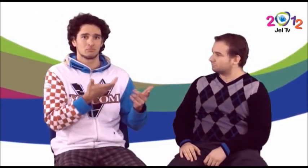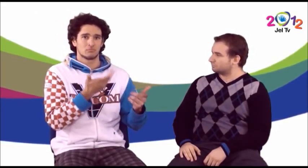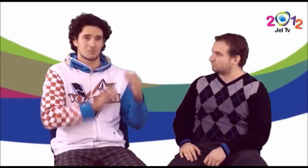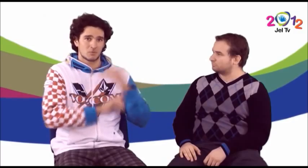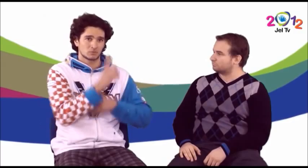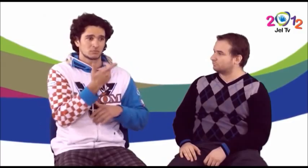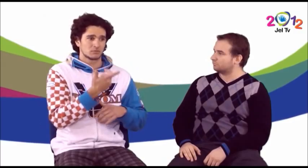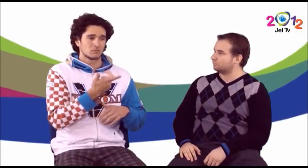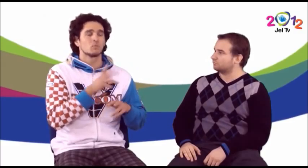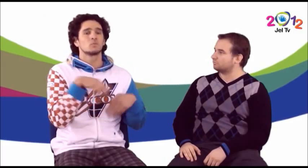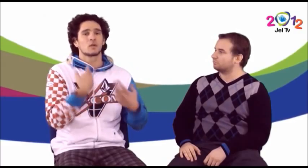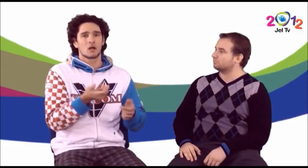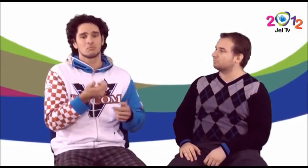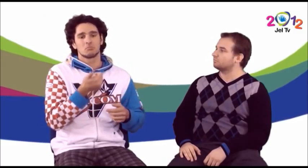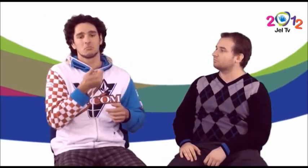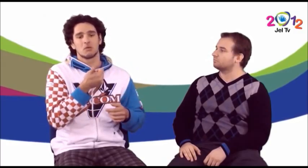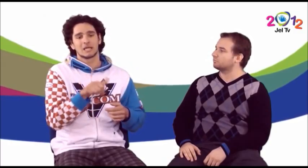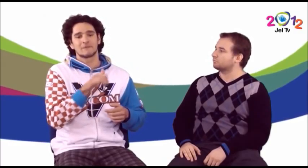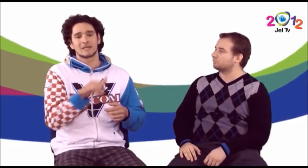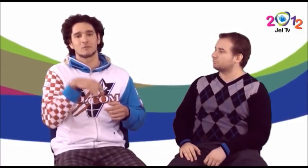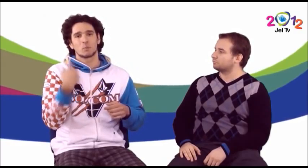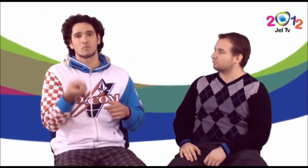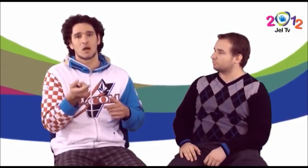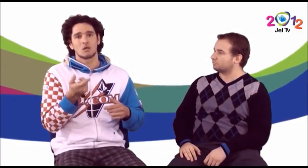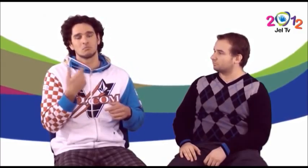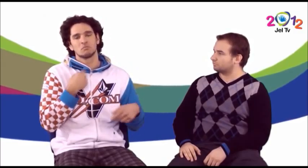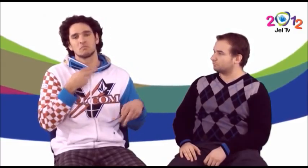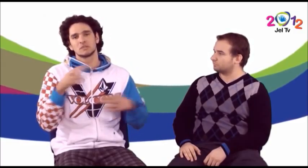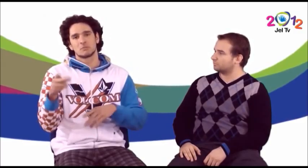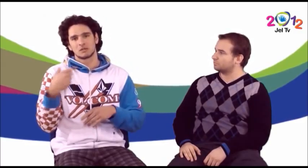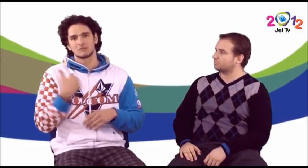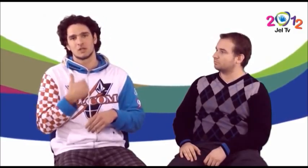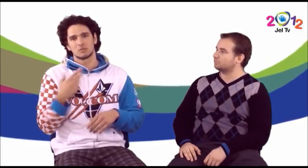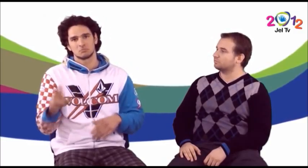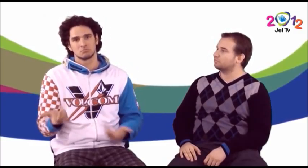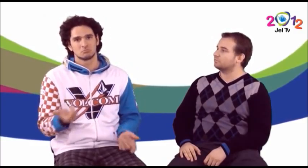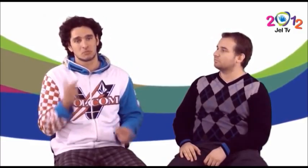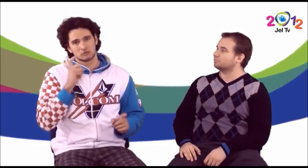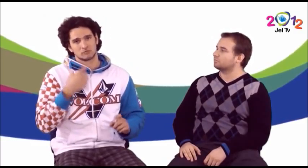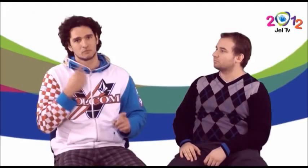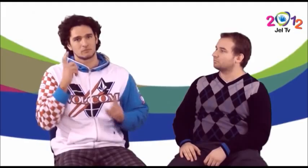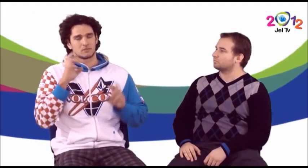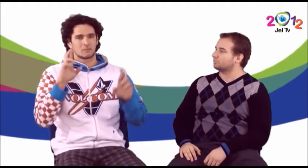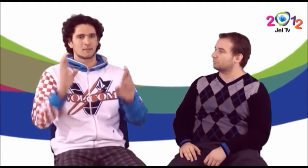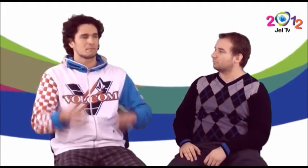Nagymamám halála, temetése után 1-2 év múlva természetesen visszamegyek az iskolába. Remélem, hogy így lesz.